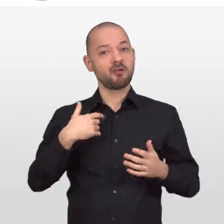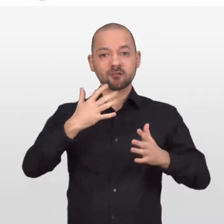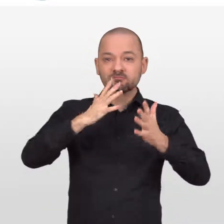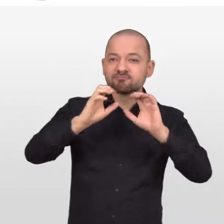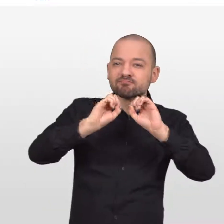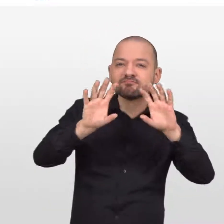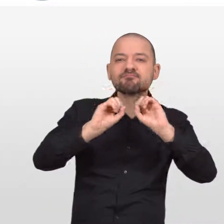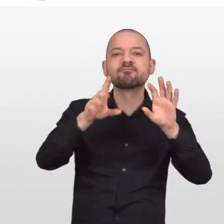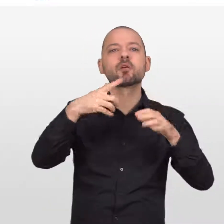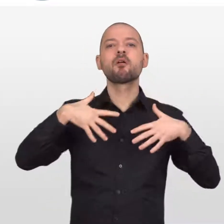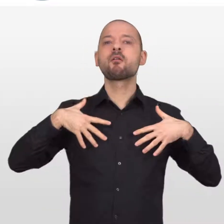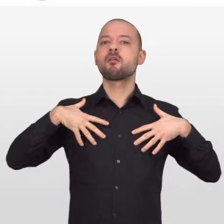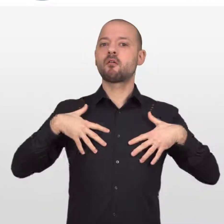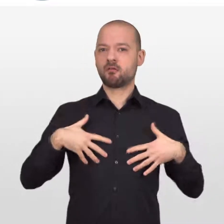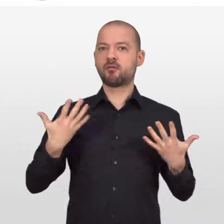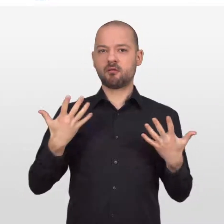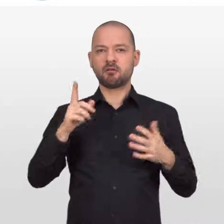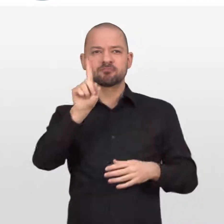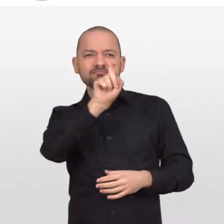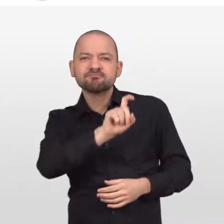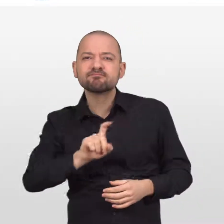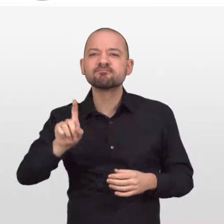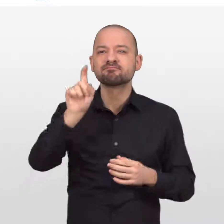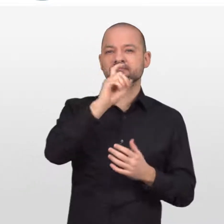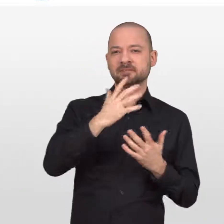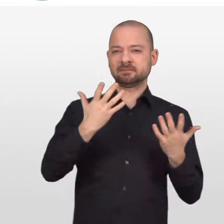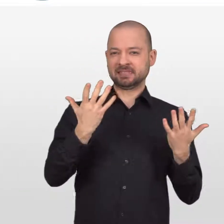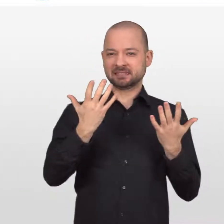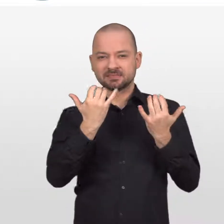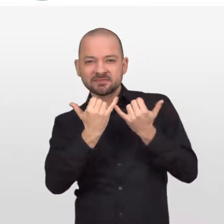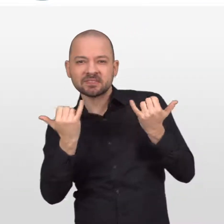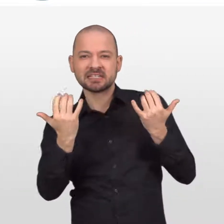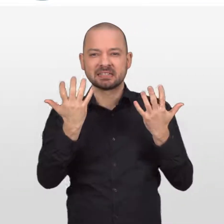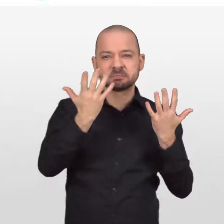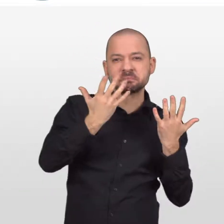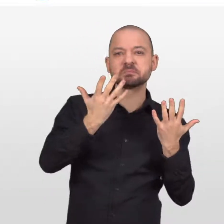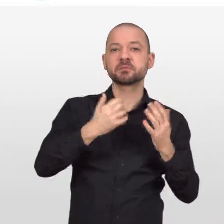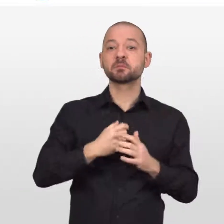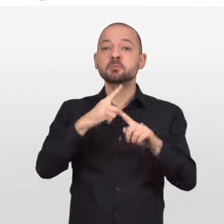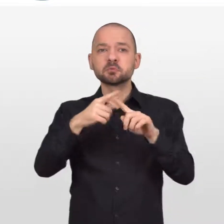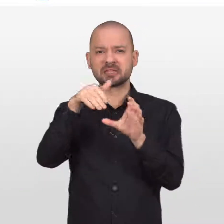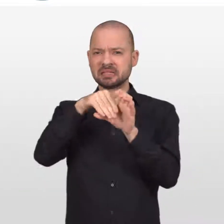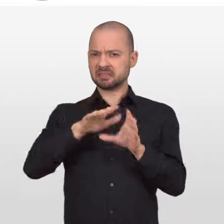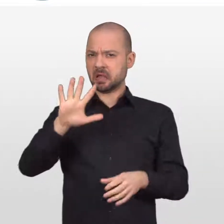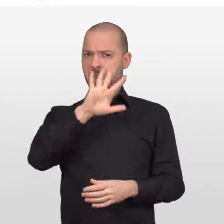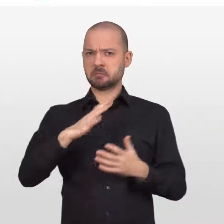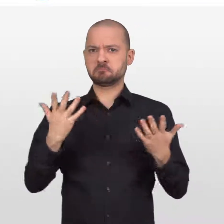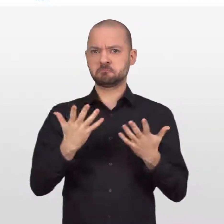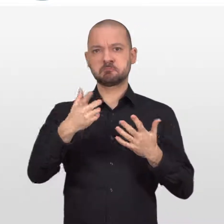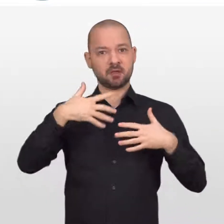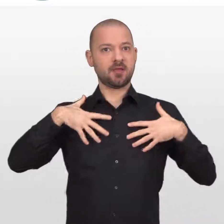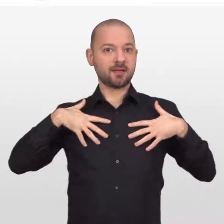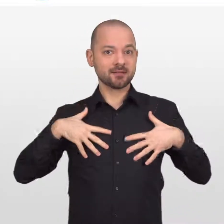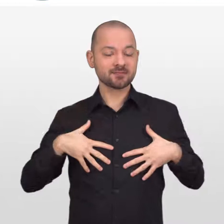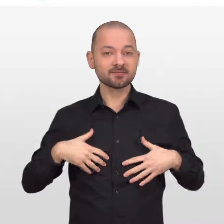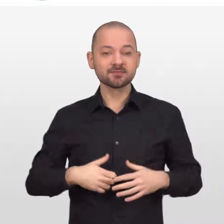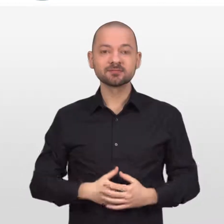dass wir Ihnen die Funktion und den Inhalt unserer Homepage verständlich erklärt haben. že jsme Vám funkci a obsah našich internetových stránek srozumitelně vysvětlili.